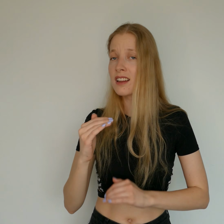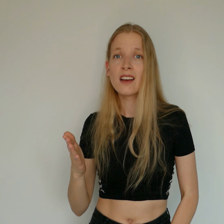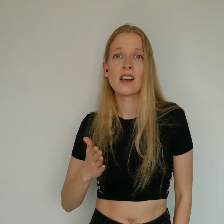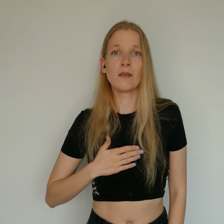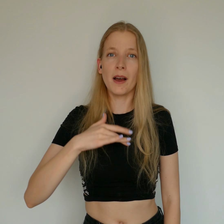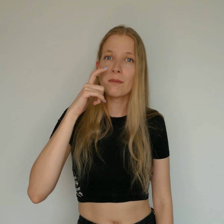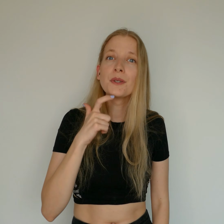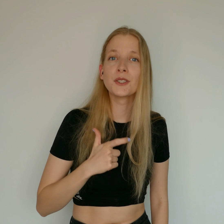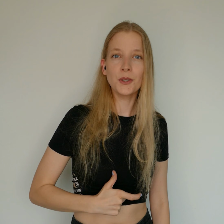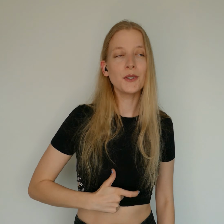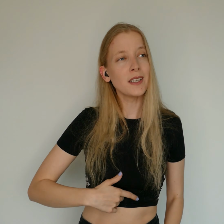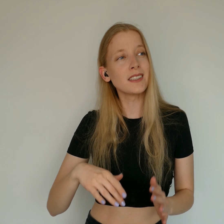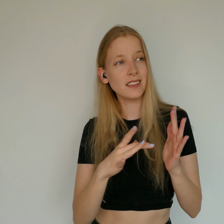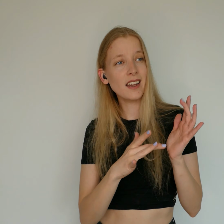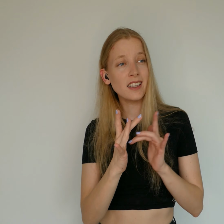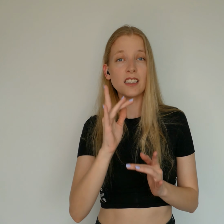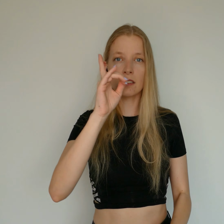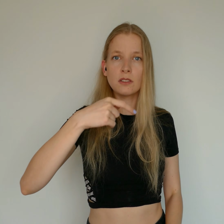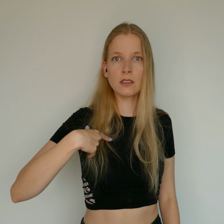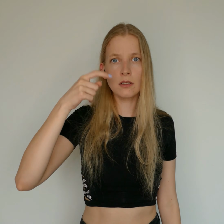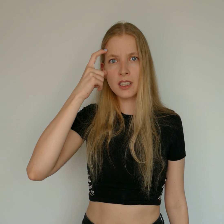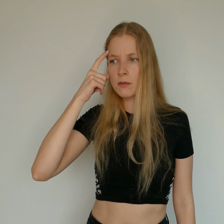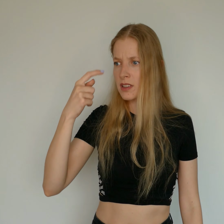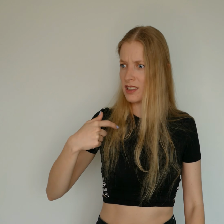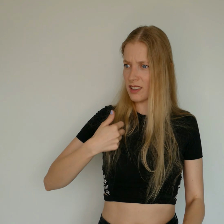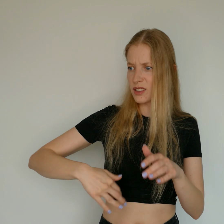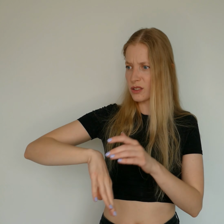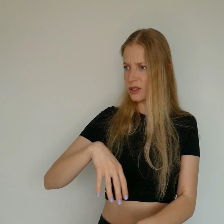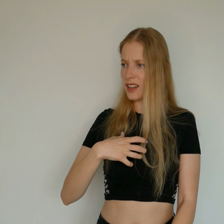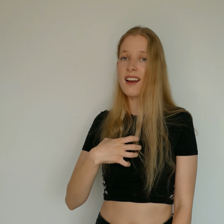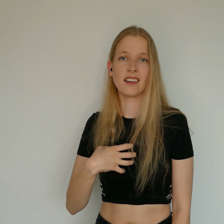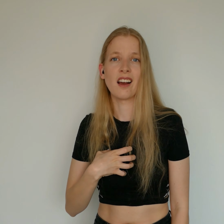Mein persönlicher Jesus Und im Gehirn total krank